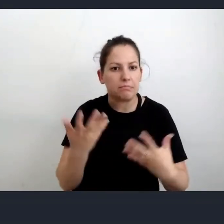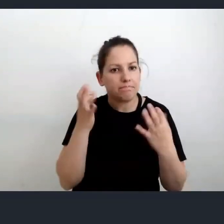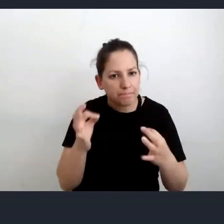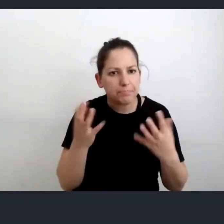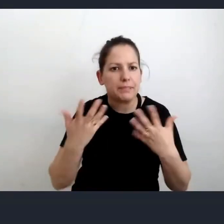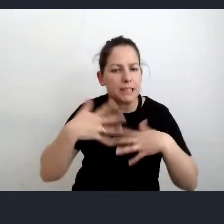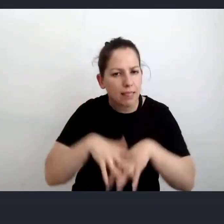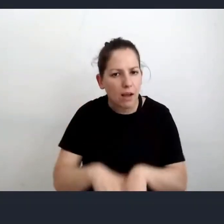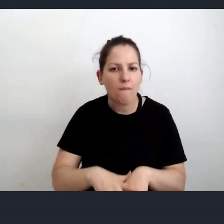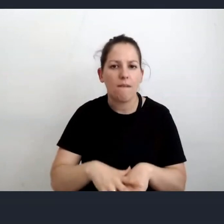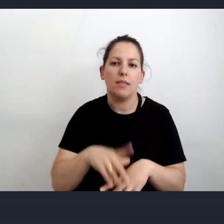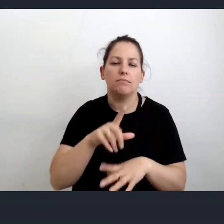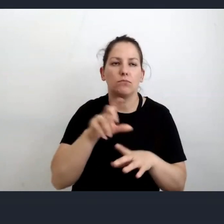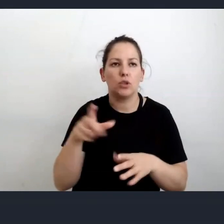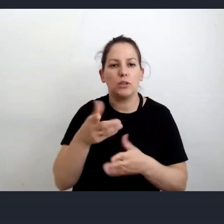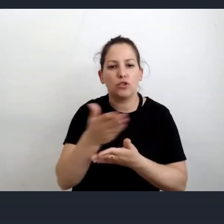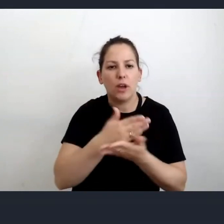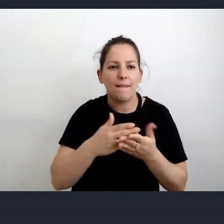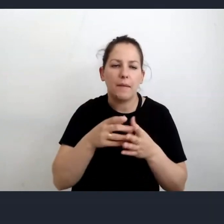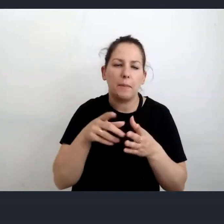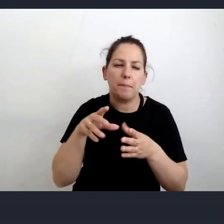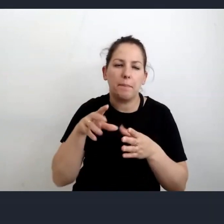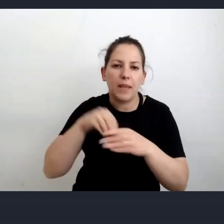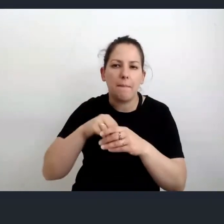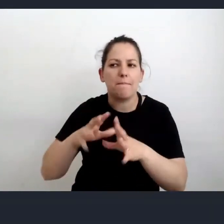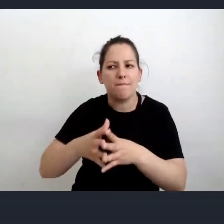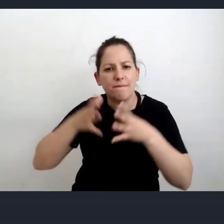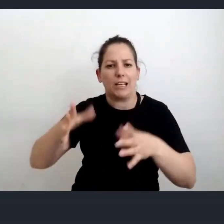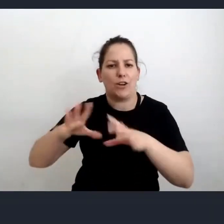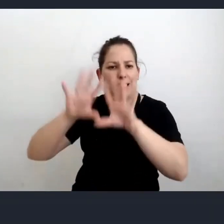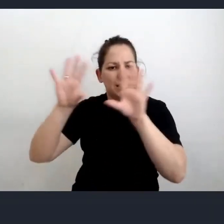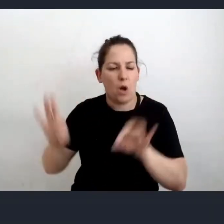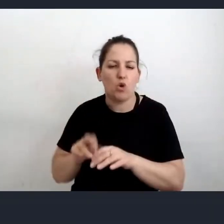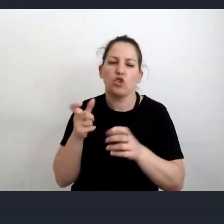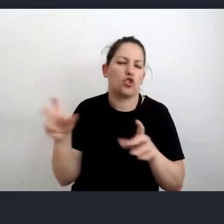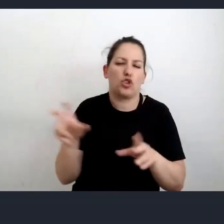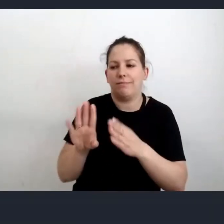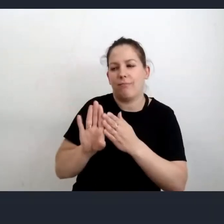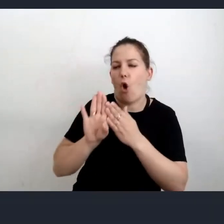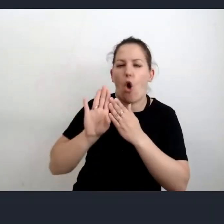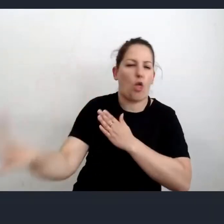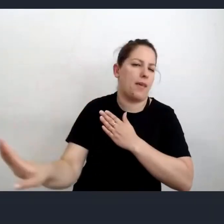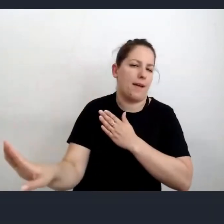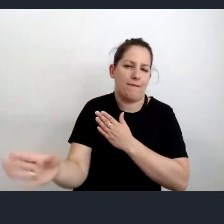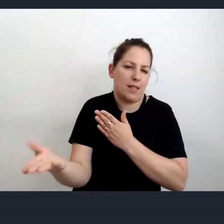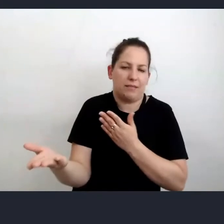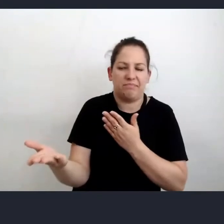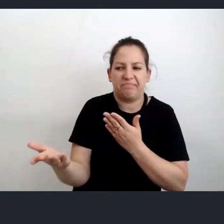czyli czy stanowi część większej całości, czy jest zupełnie oderwany i taki strzelony.